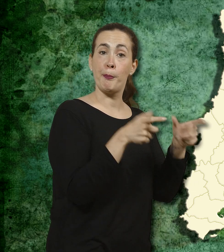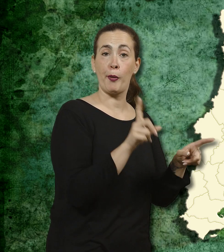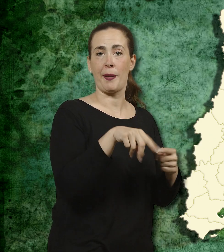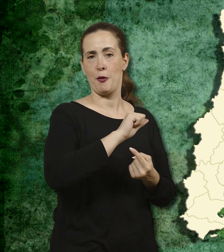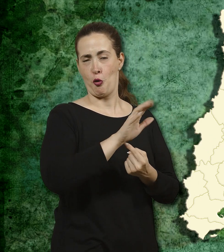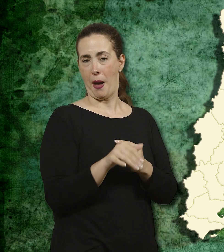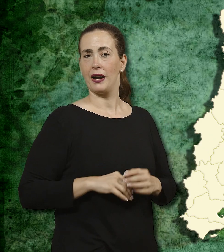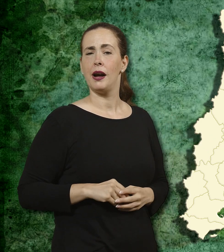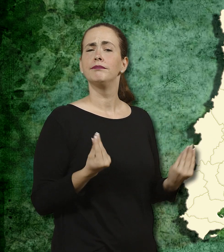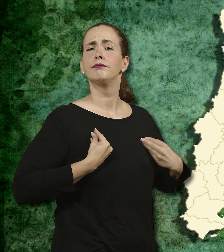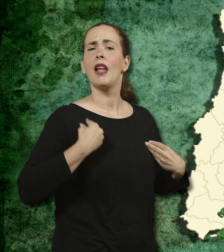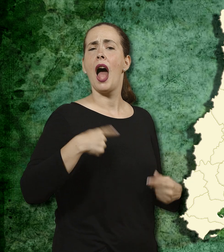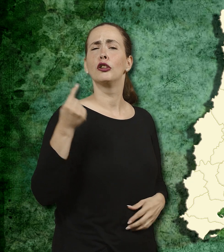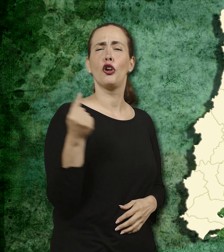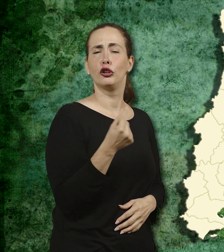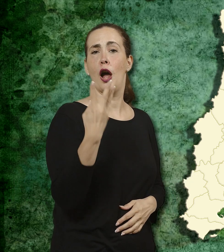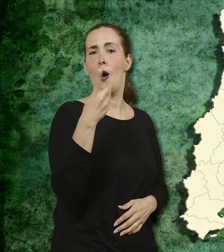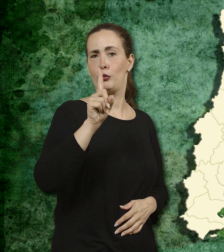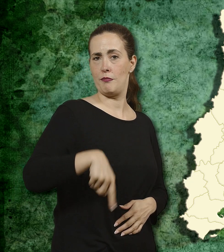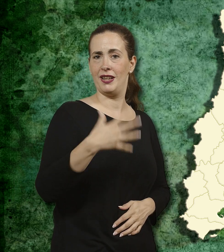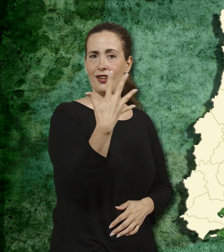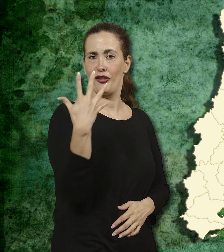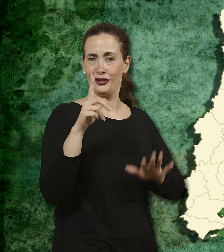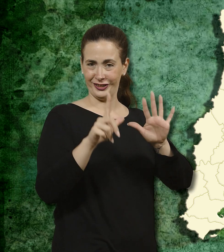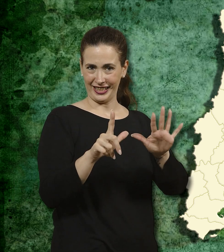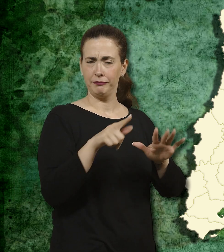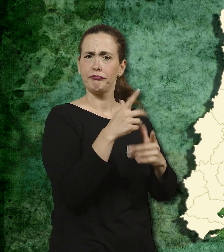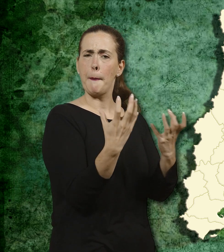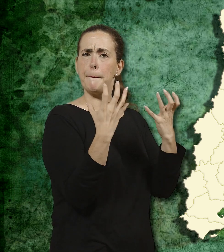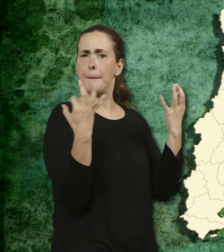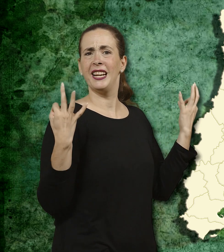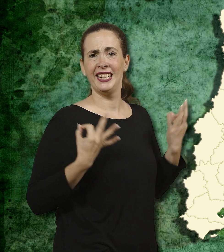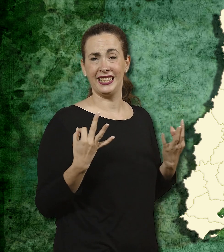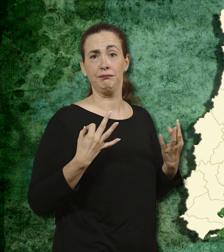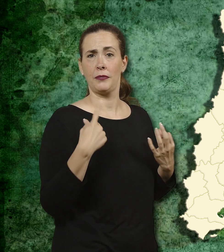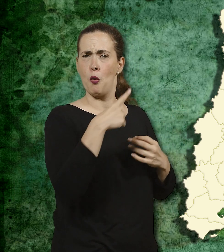Comarca: Tarragonès. Població: 4.557 habitants.